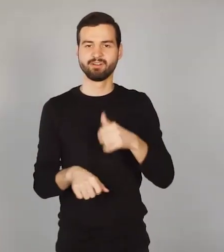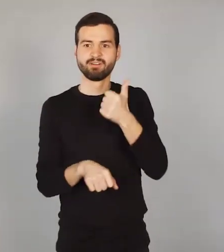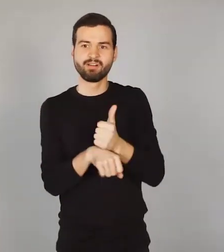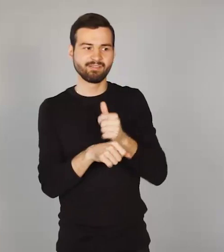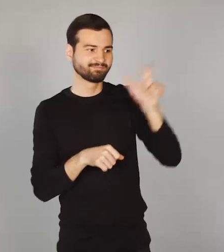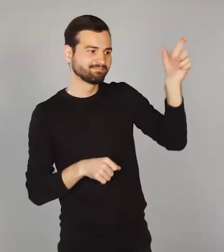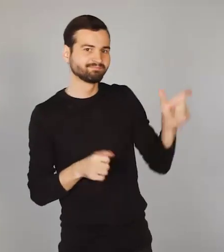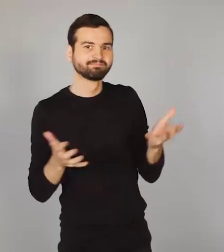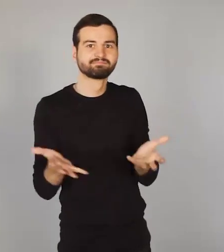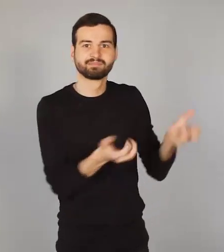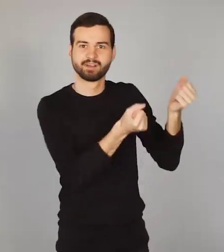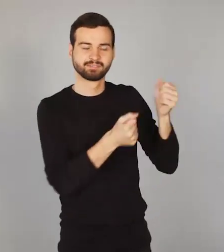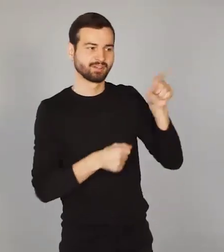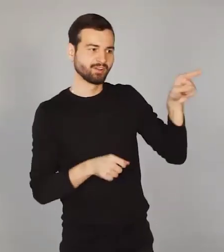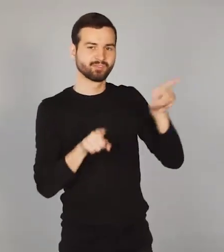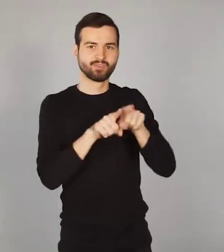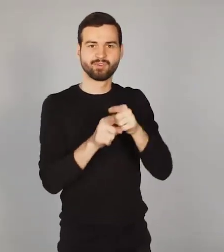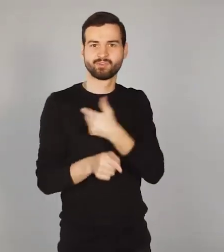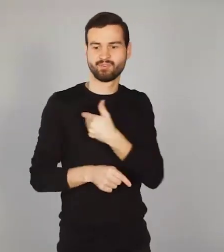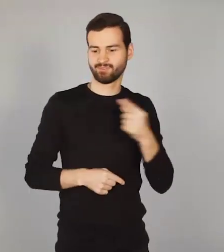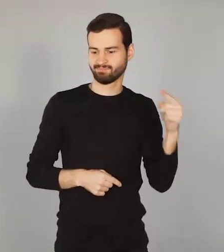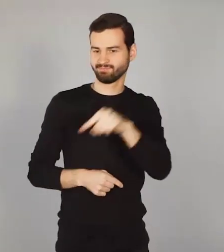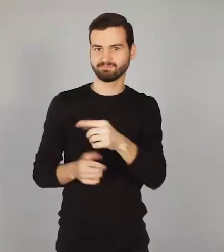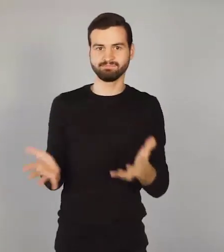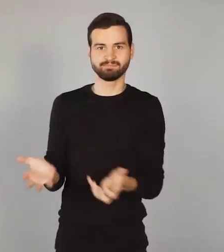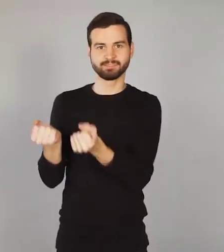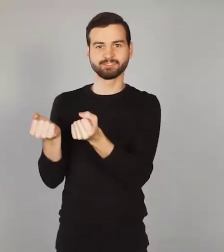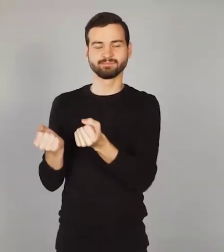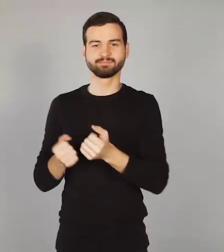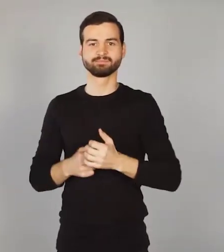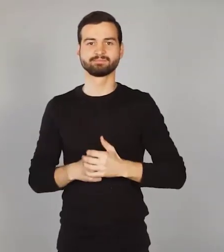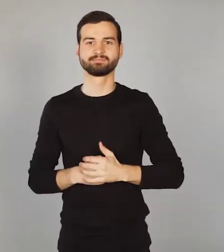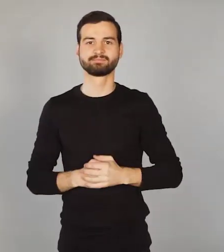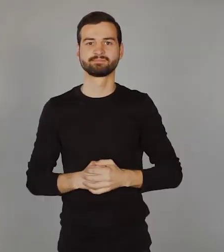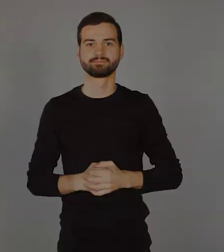для того, чтобы жил другой.